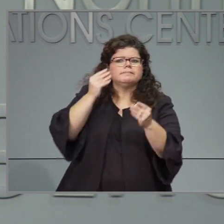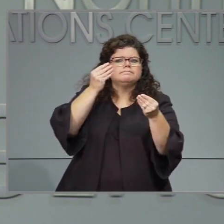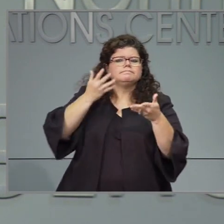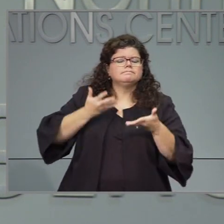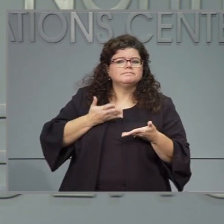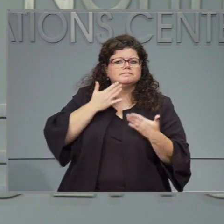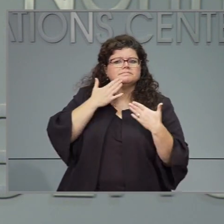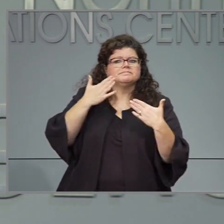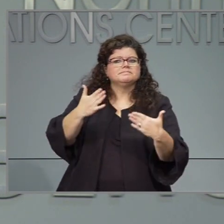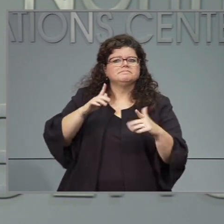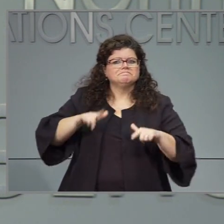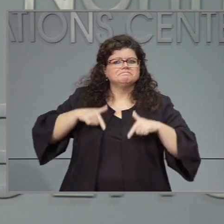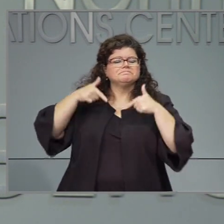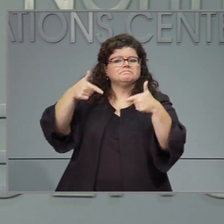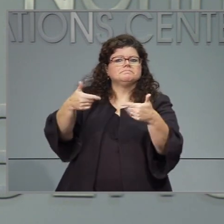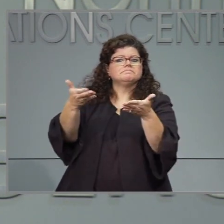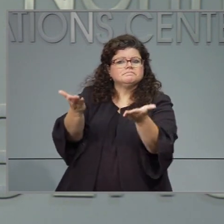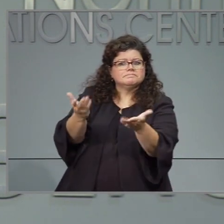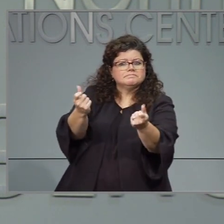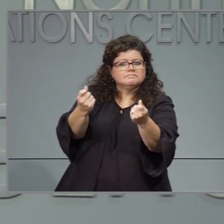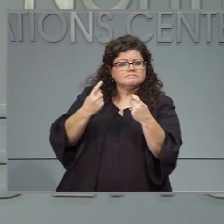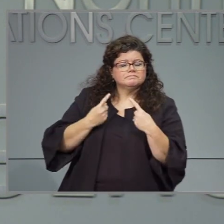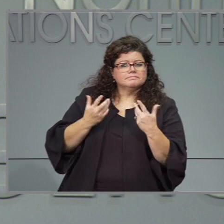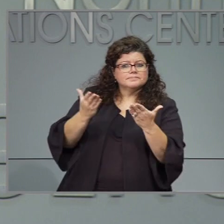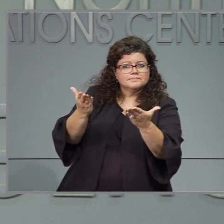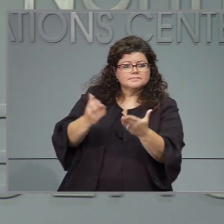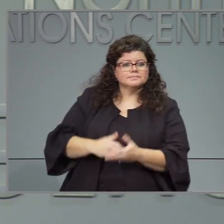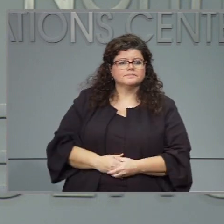también al organización que representa.